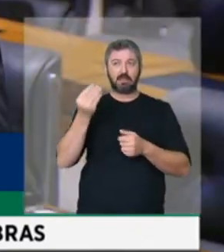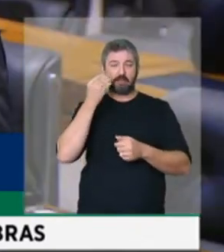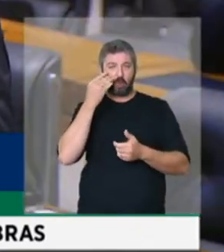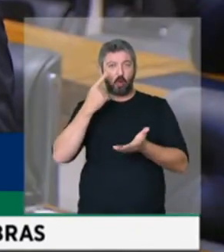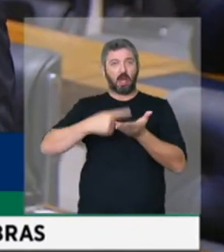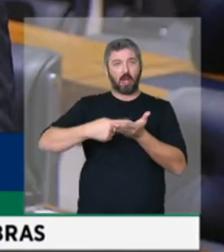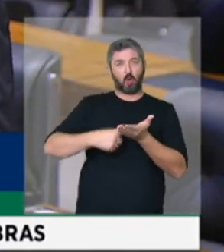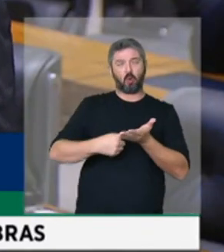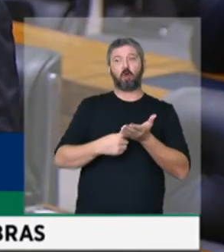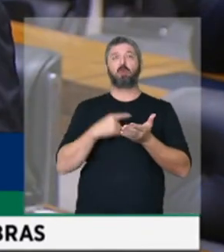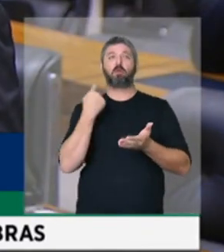DE APRIMORAR O TEXTO E O RELATOR ACATOU VÁRIAS DESSAS